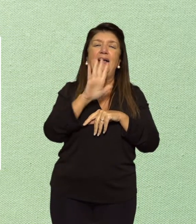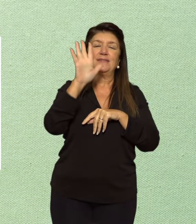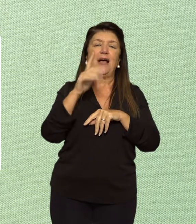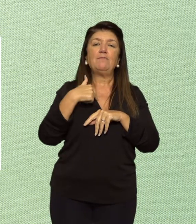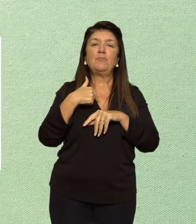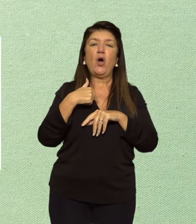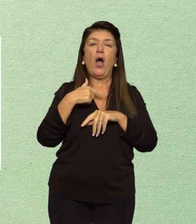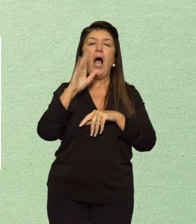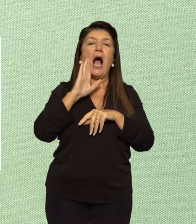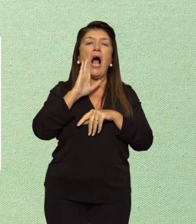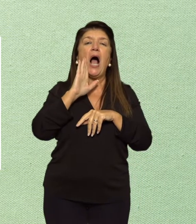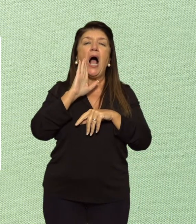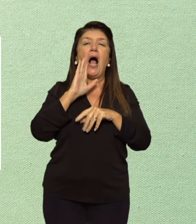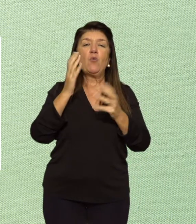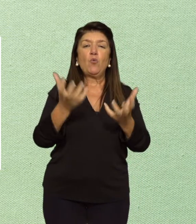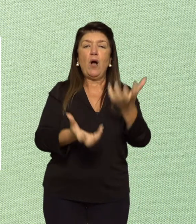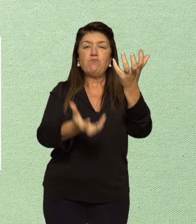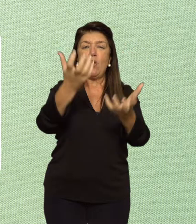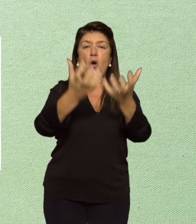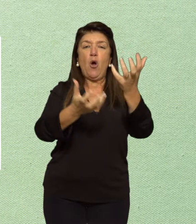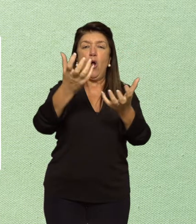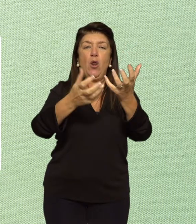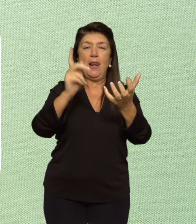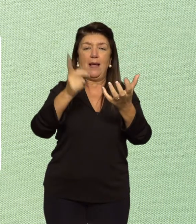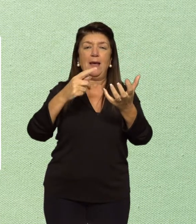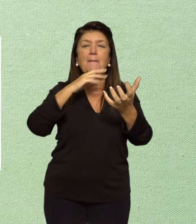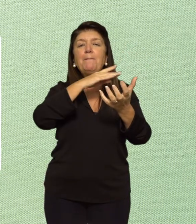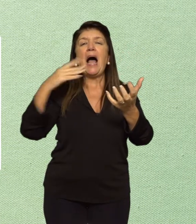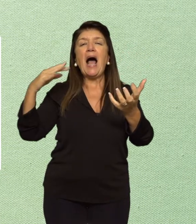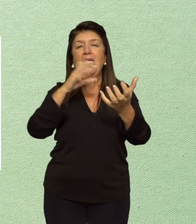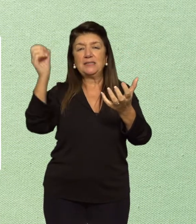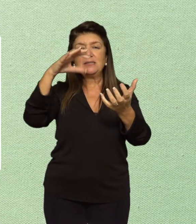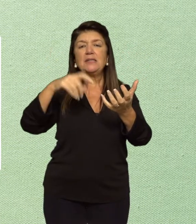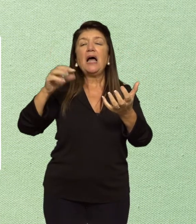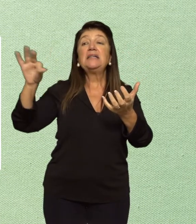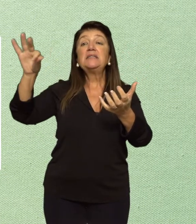pasta, rimane salata. Allora cosa andiamo a fare? Andiamo ad aggiungere ciò che c'è di positivo,